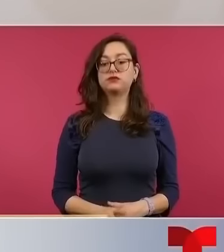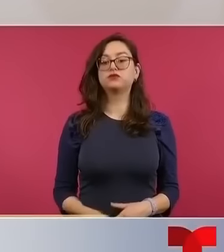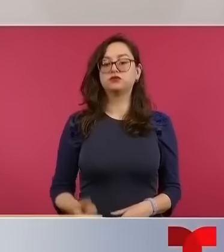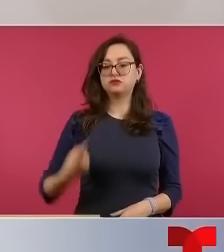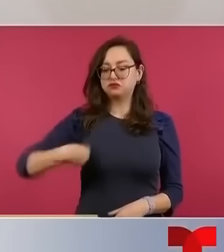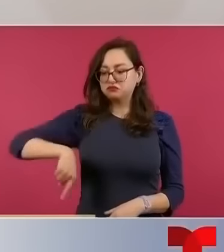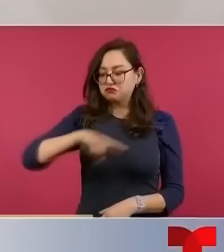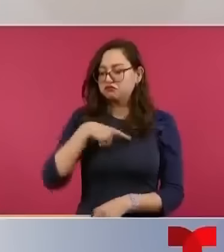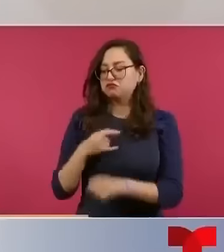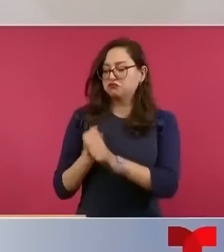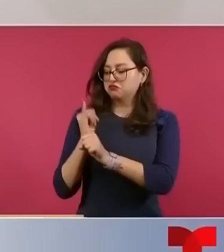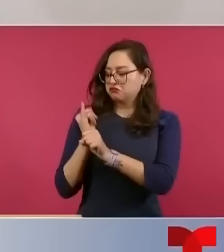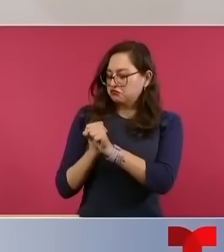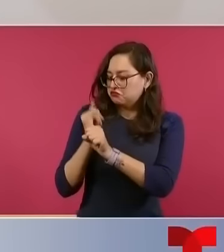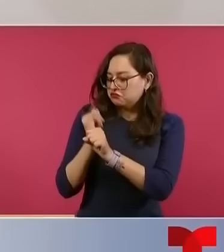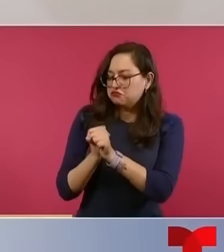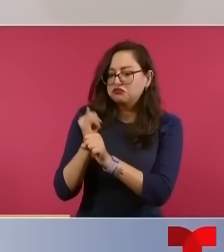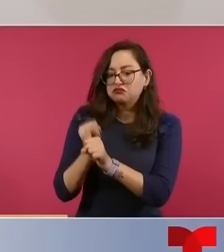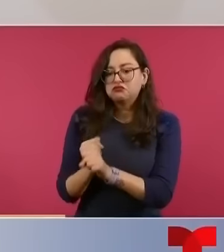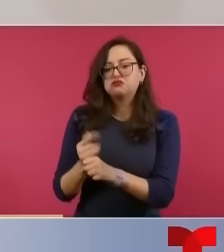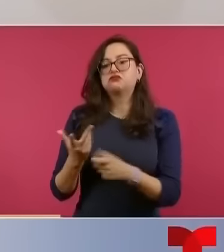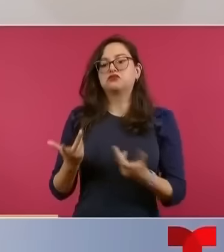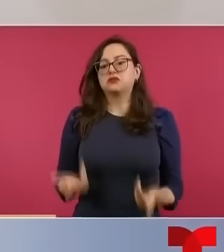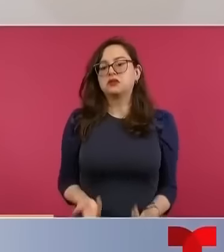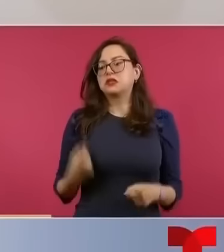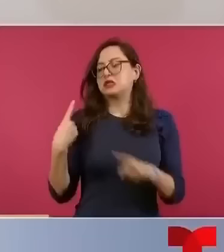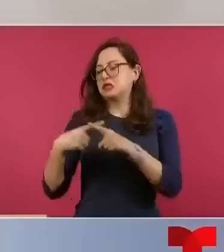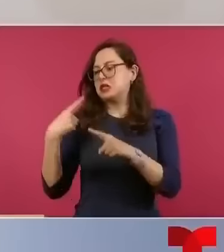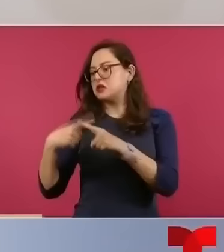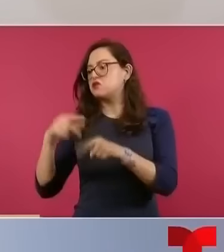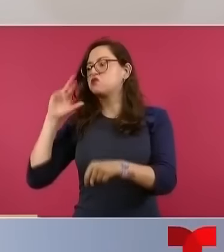ESTAMOS TRABAJANDO EN ESO.